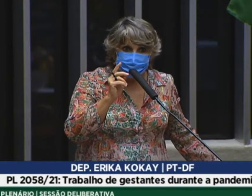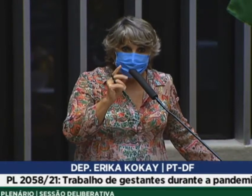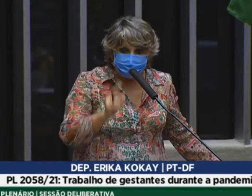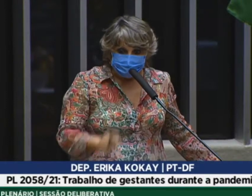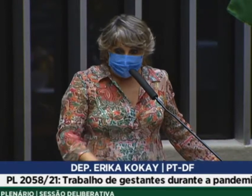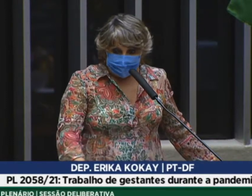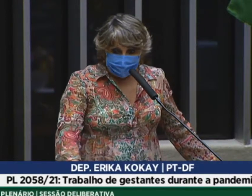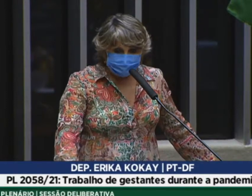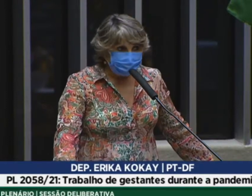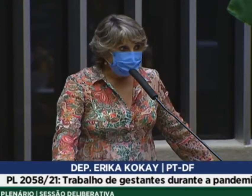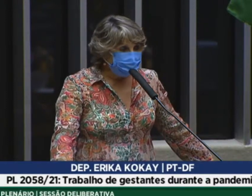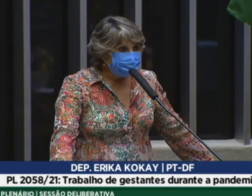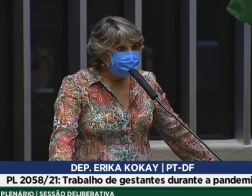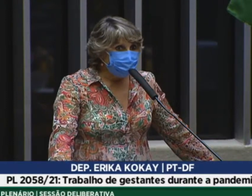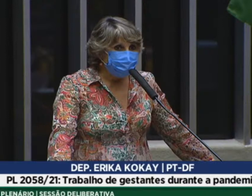COMO ESTÁ, SEGURA QUE SE GRÁVIDA QUISER, DISSER QUE